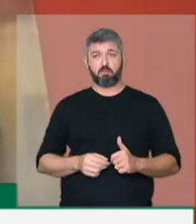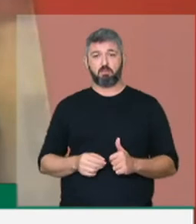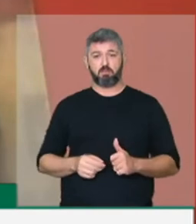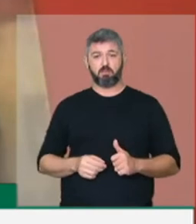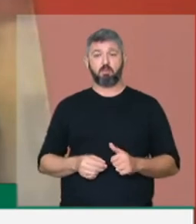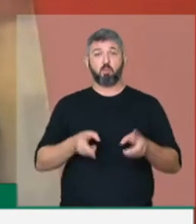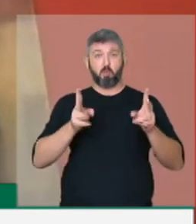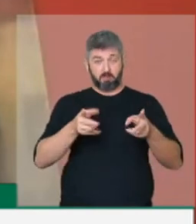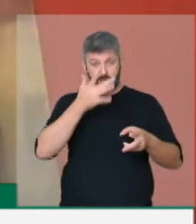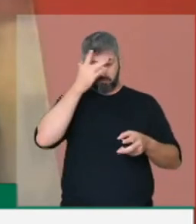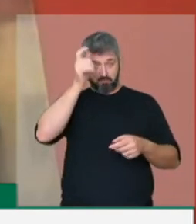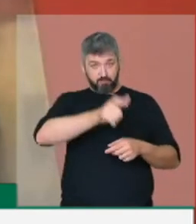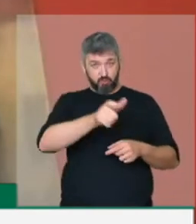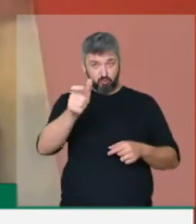PARA AS MESMAS PESSOAS QUE RECEBERAM DURANTE O ANO